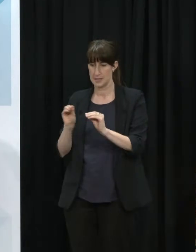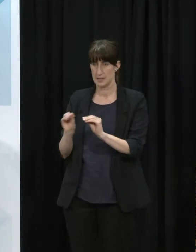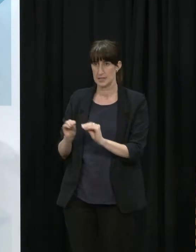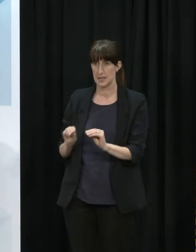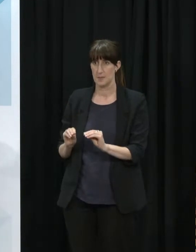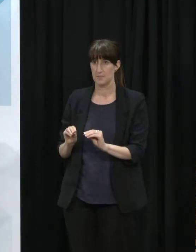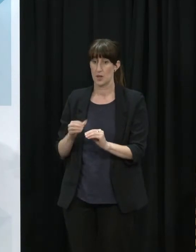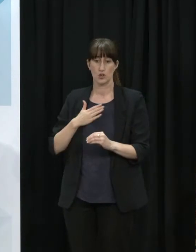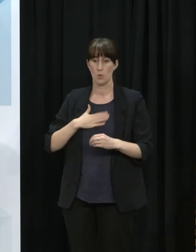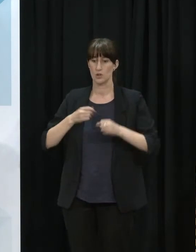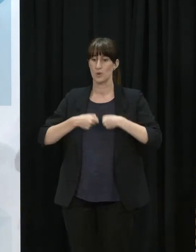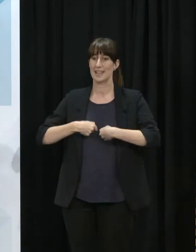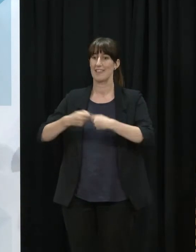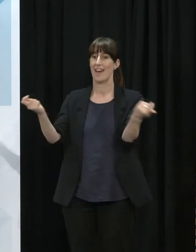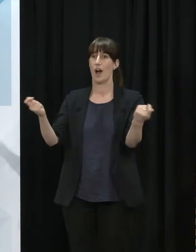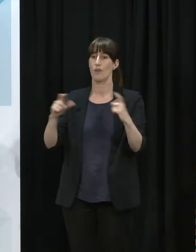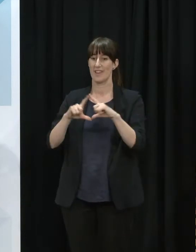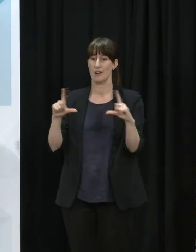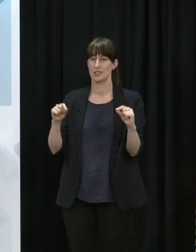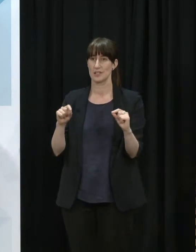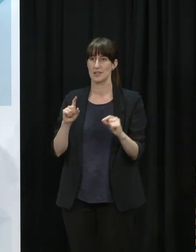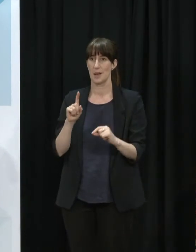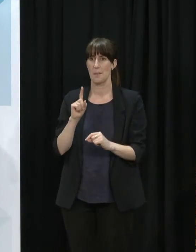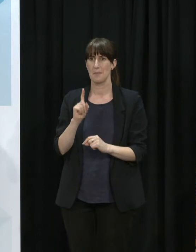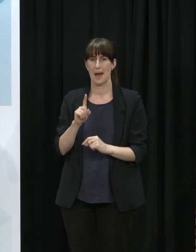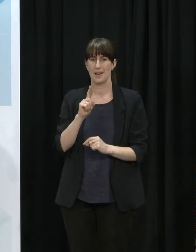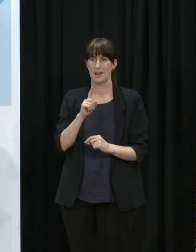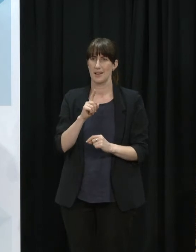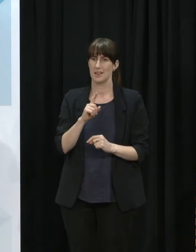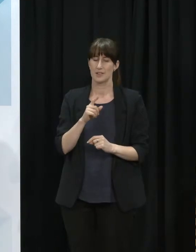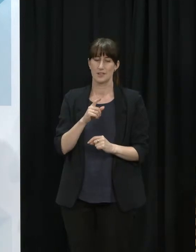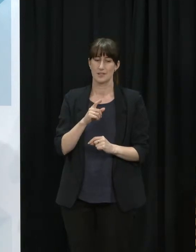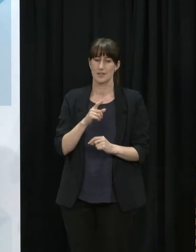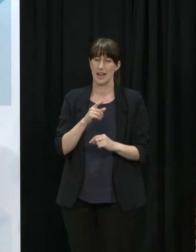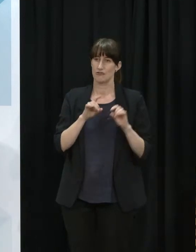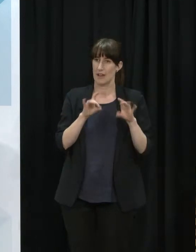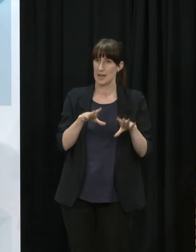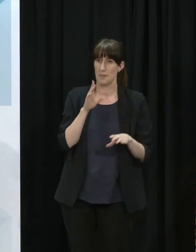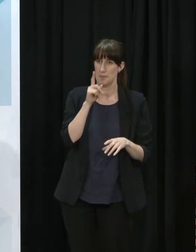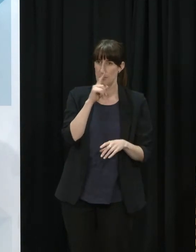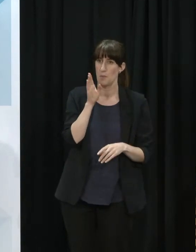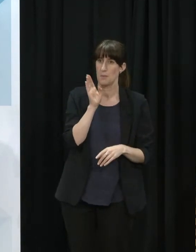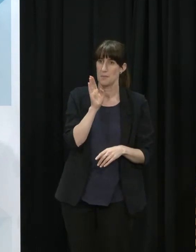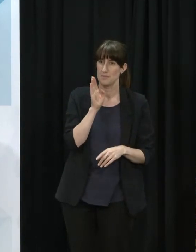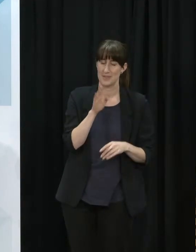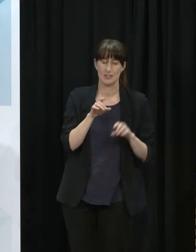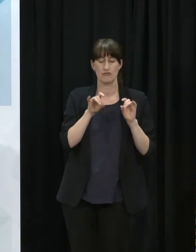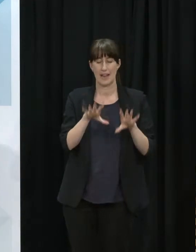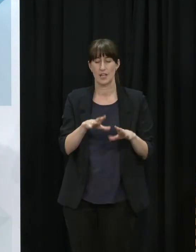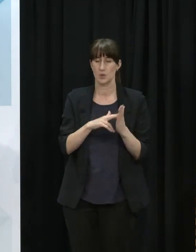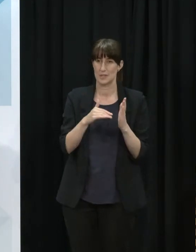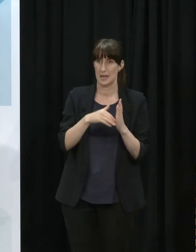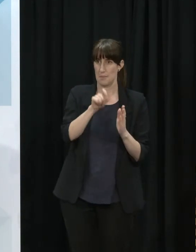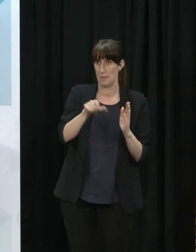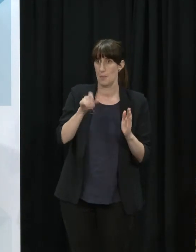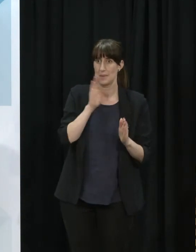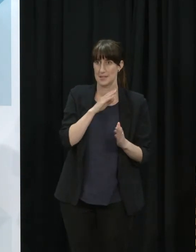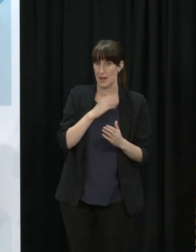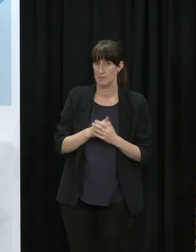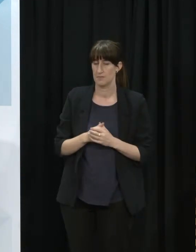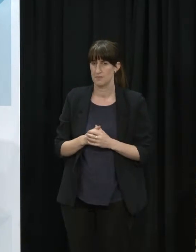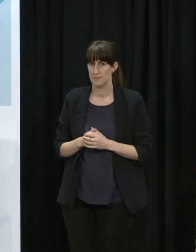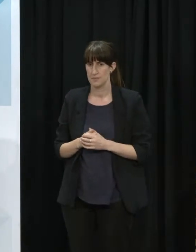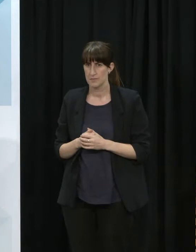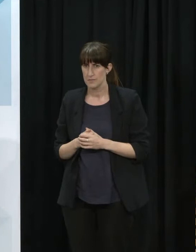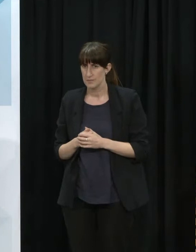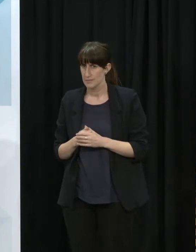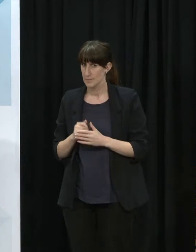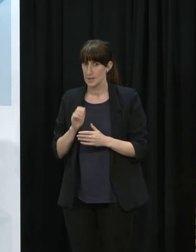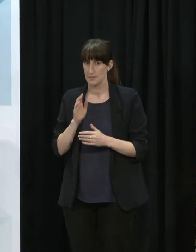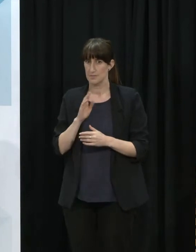hei tauira, ka roa te wa mo nga